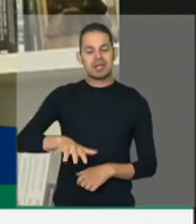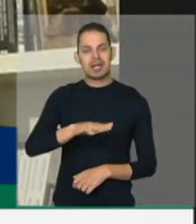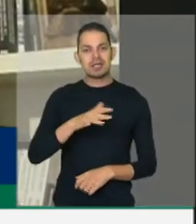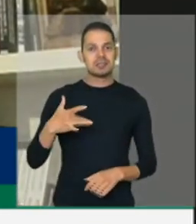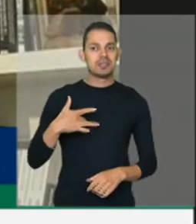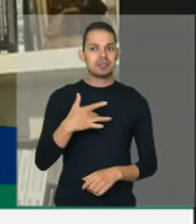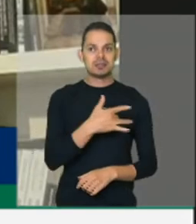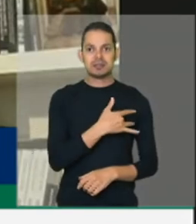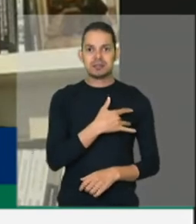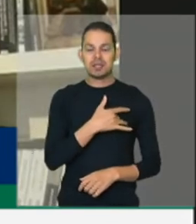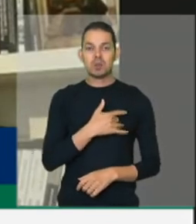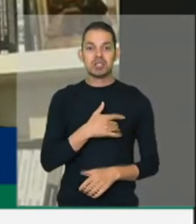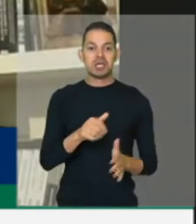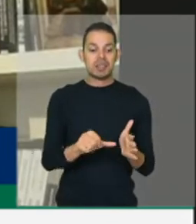SAÚDE ULTRAPASSADOS POR QUEM TEM O DINHEIRO PARA A VACINA.